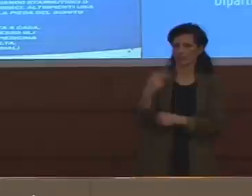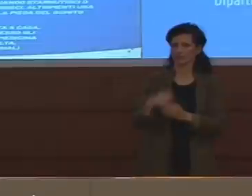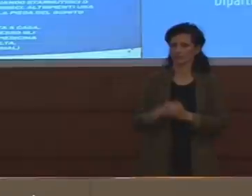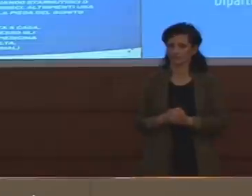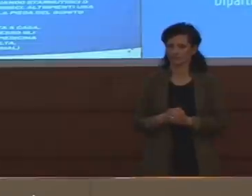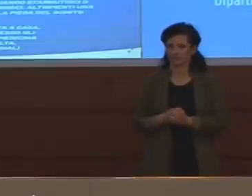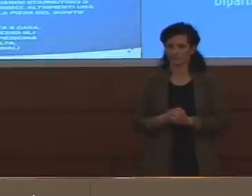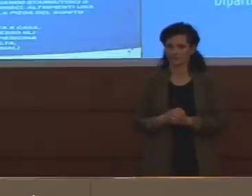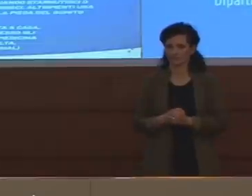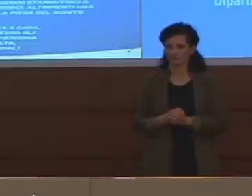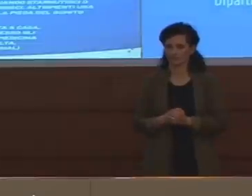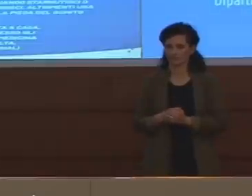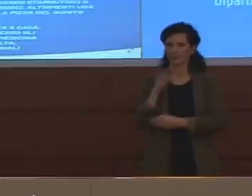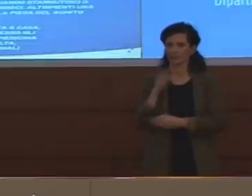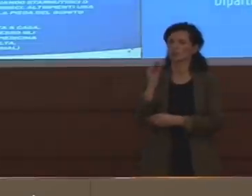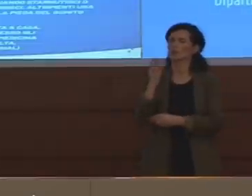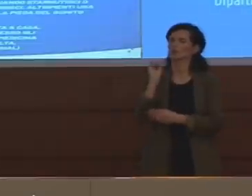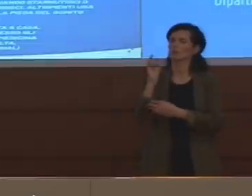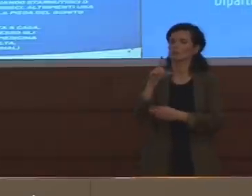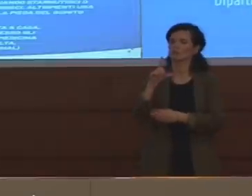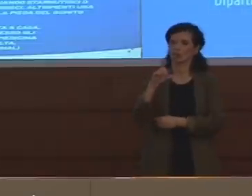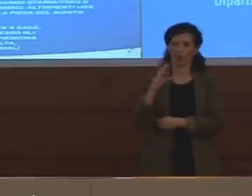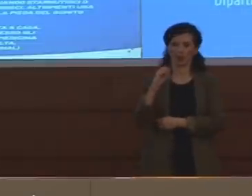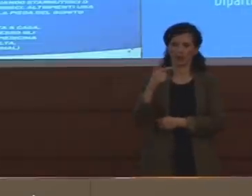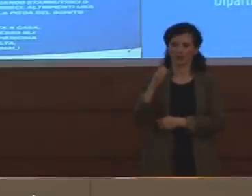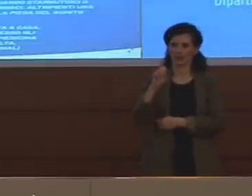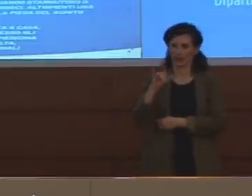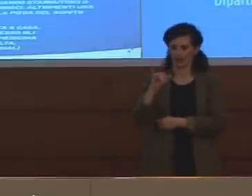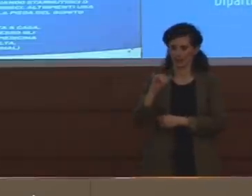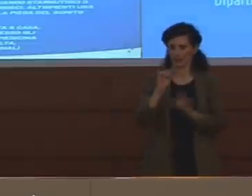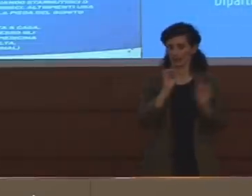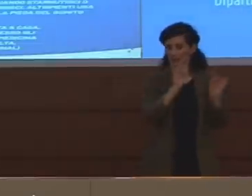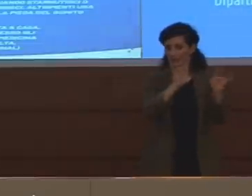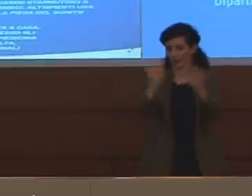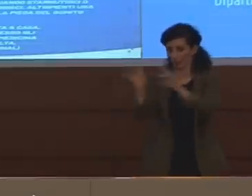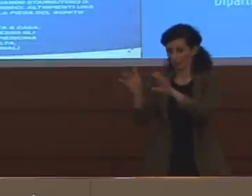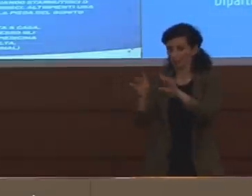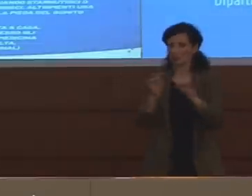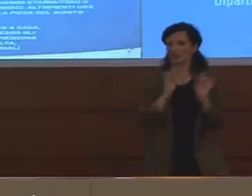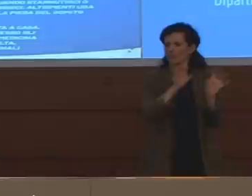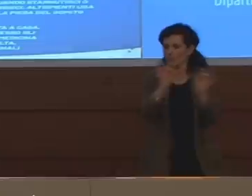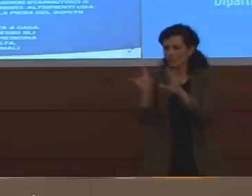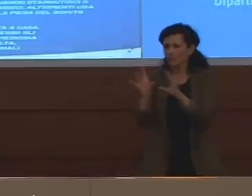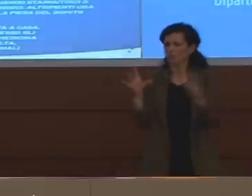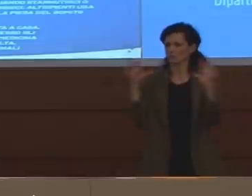Locatelli sul virus. Ci sono, sulla contagiosità, ci sono sempre molti dubbi.